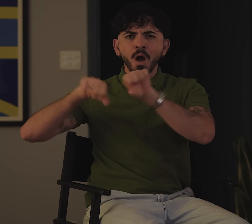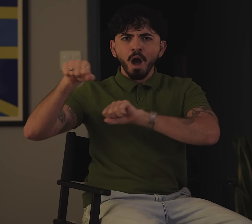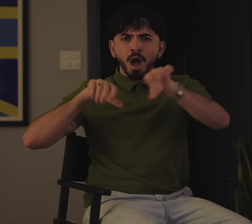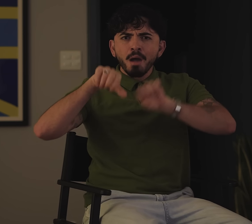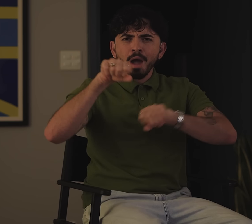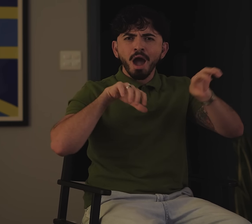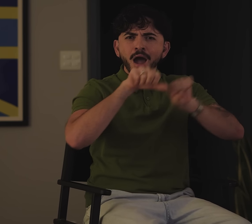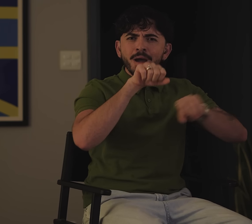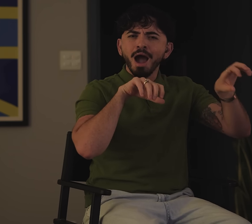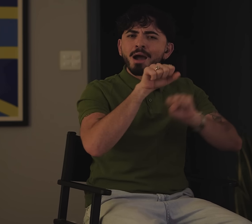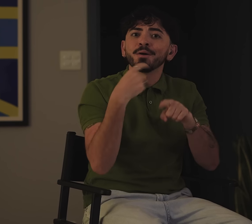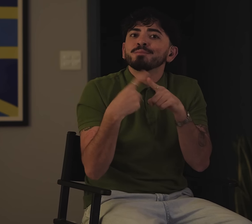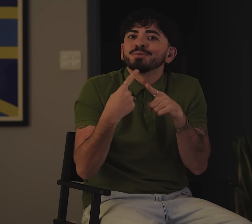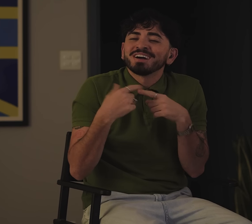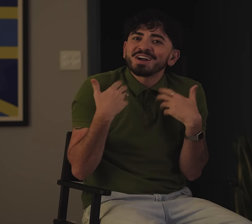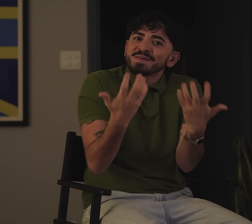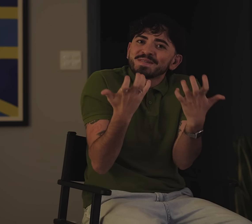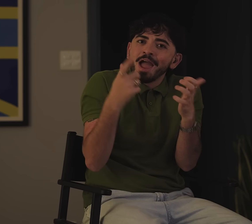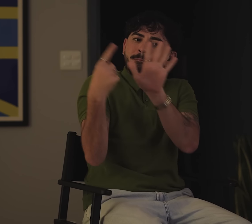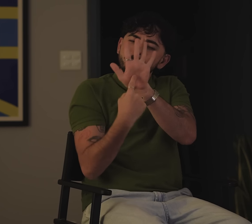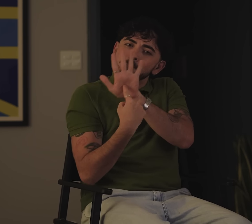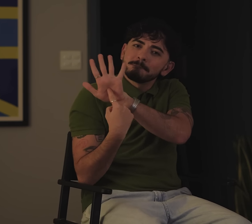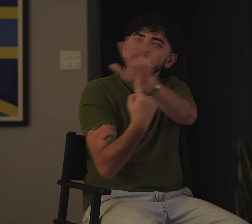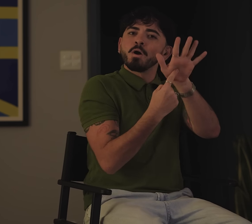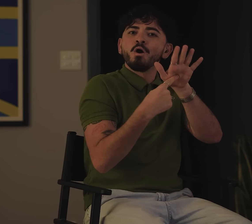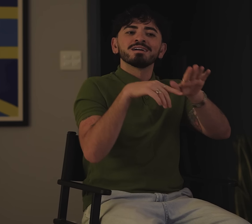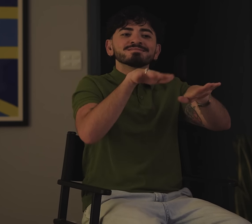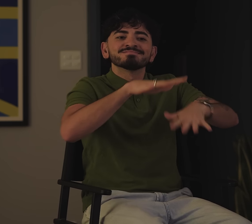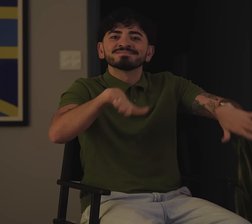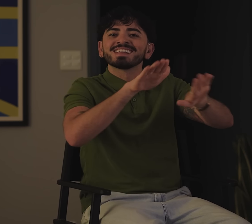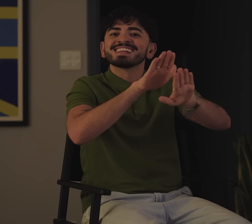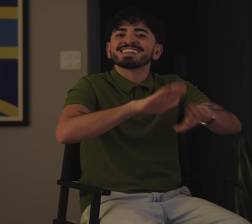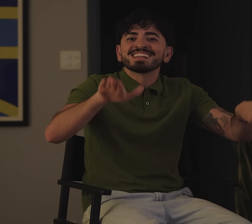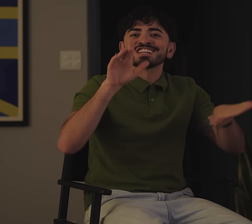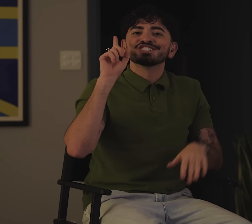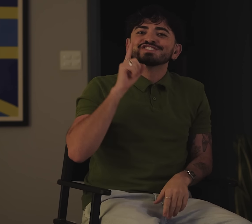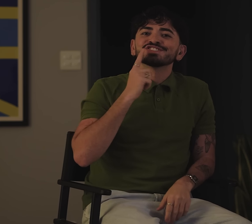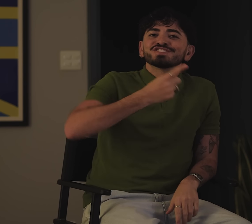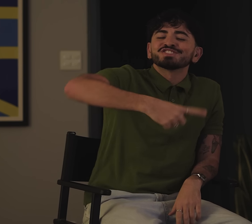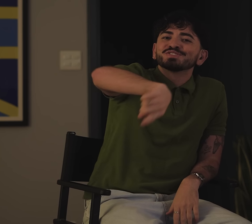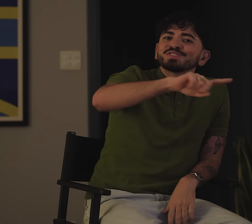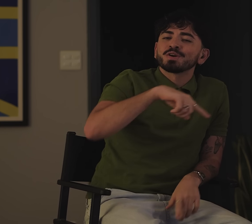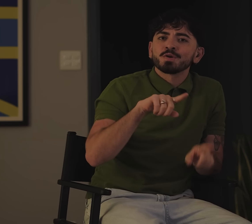suas formações e seus sonhos. Eu queria que outras pessoas surdas, principalmente as mais novas,